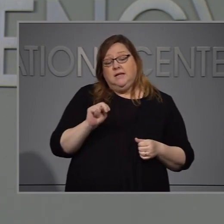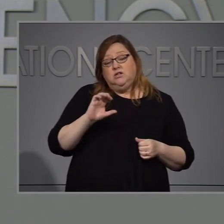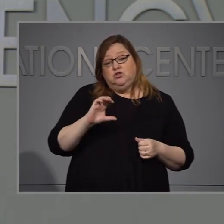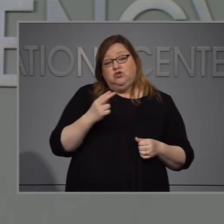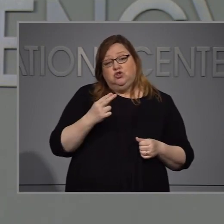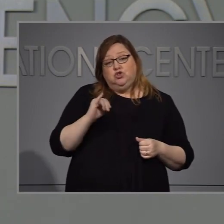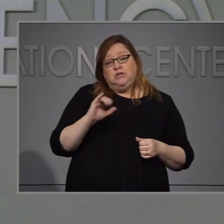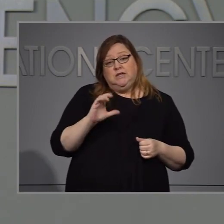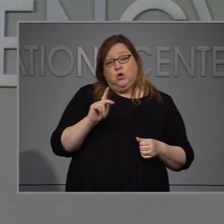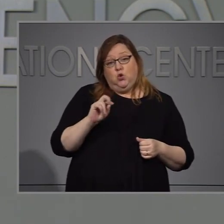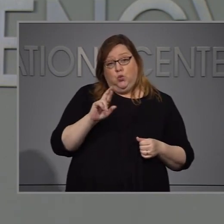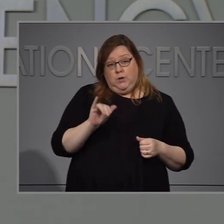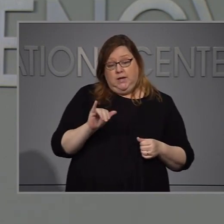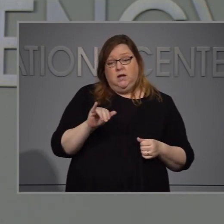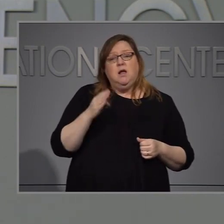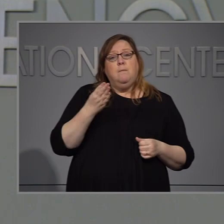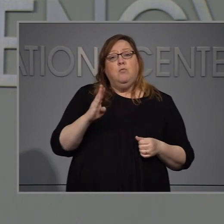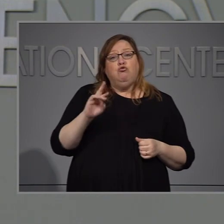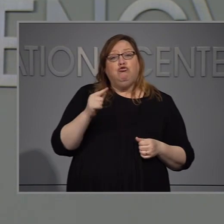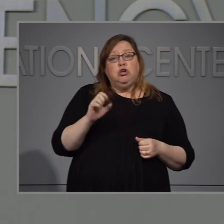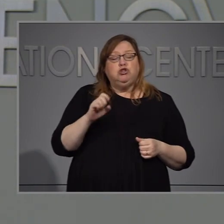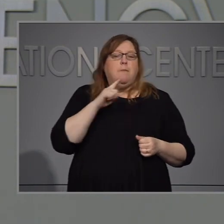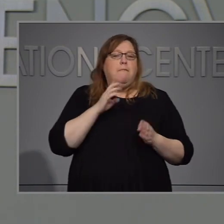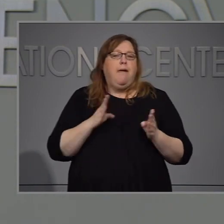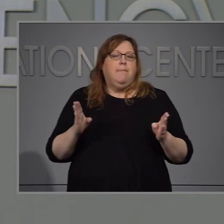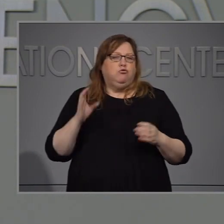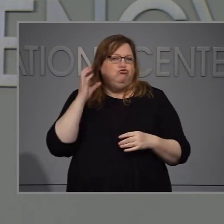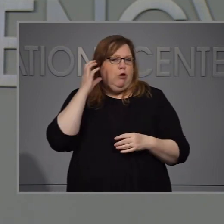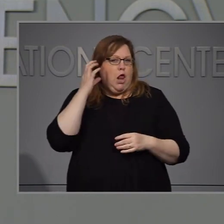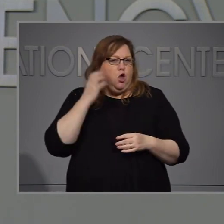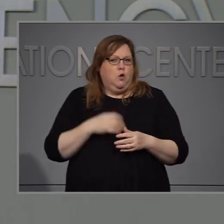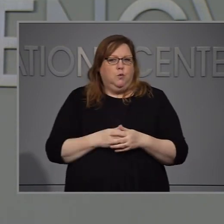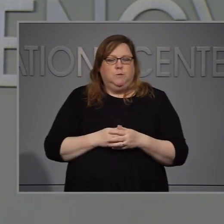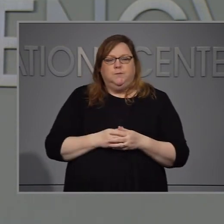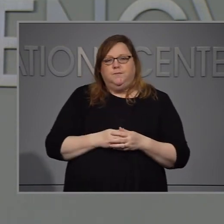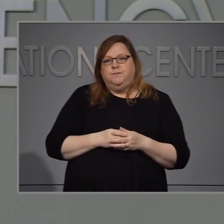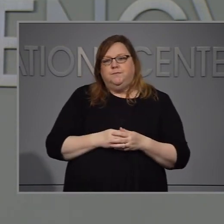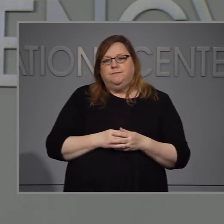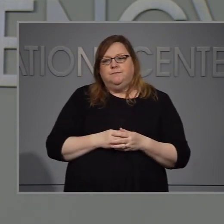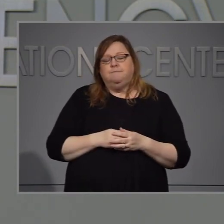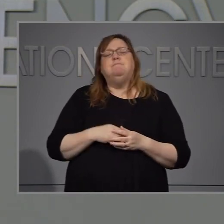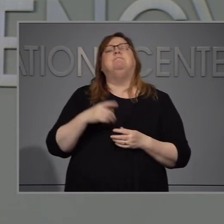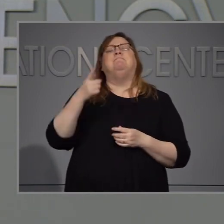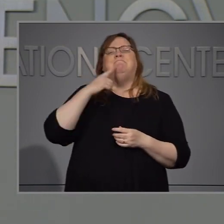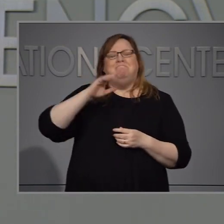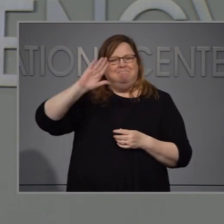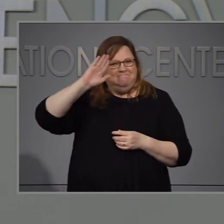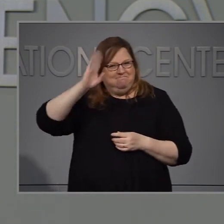El en chica veinte Luis d Elía hable creerían.